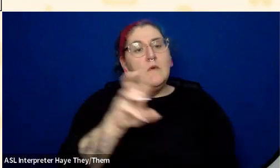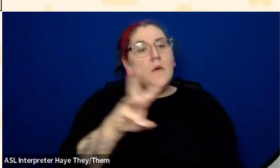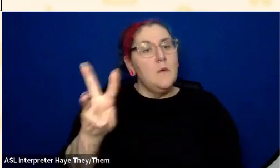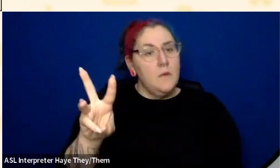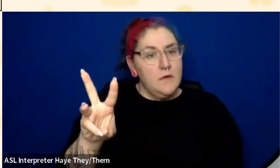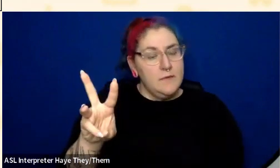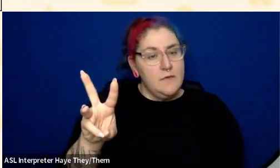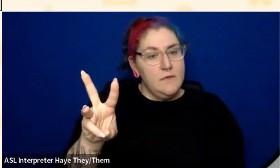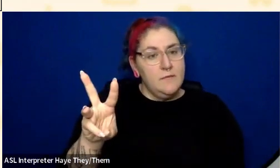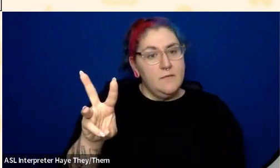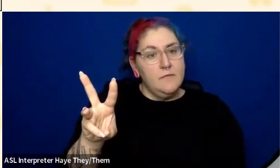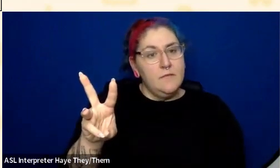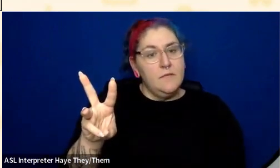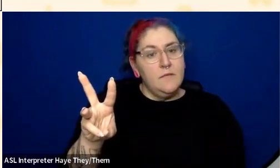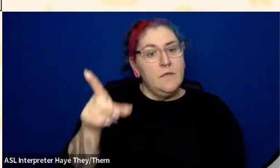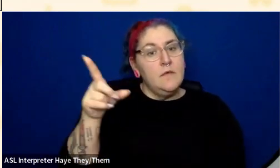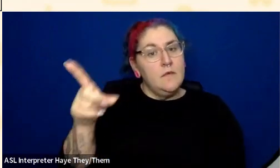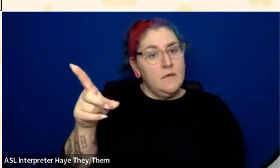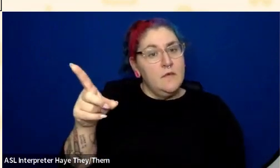Y son de Estados Unidos.